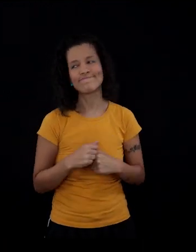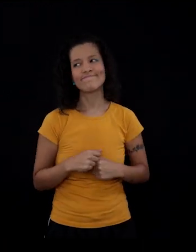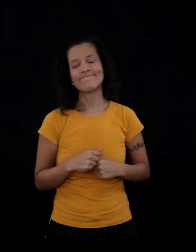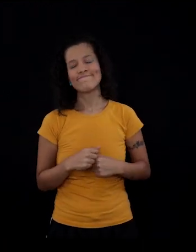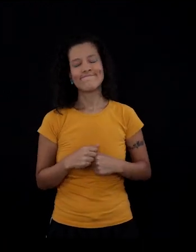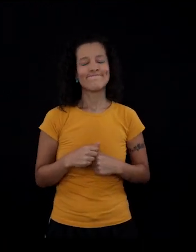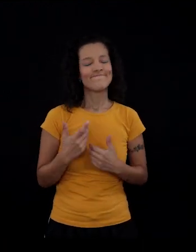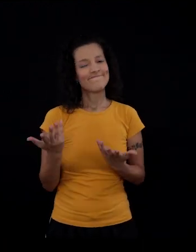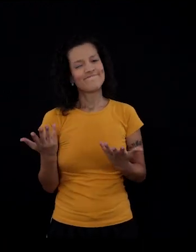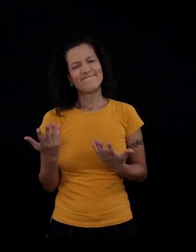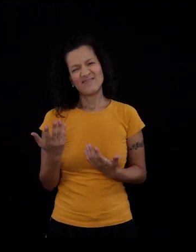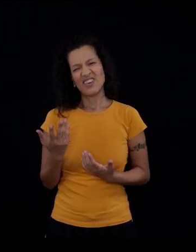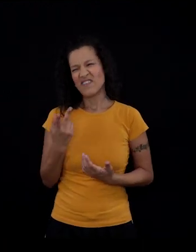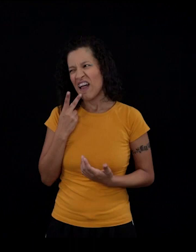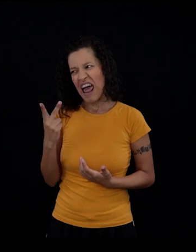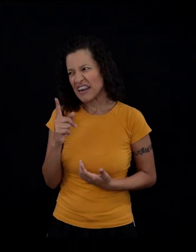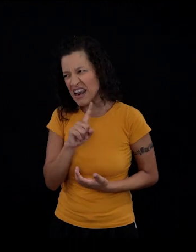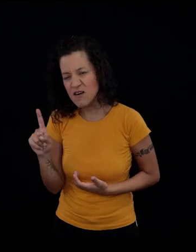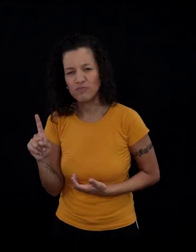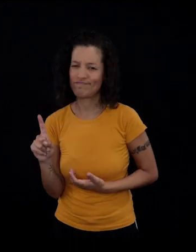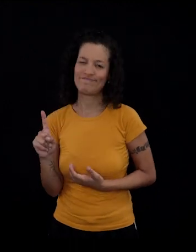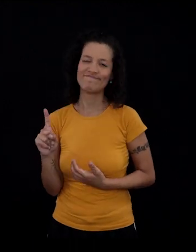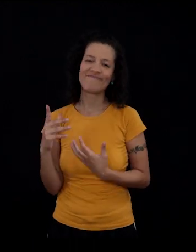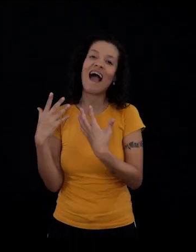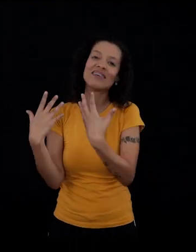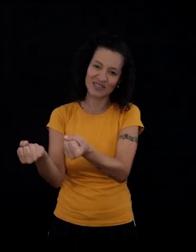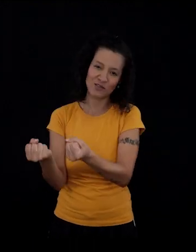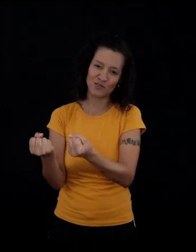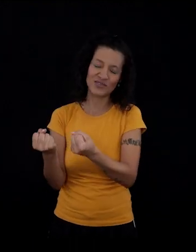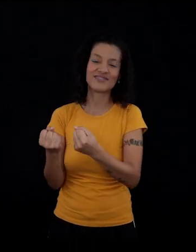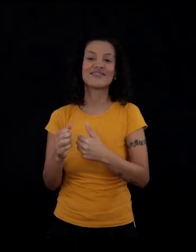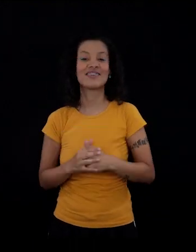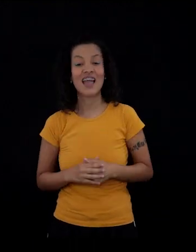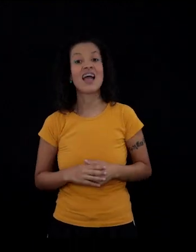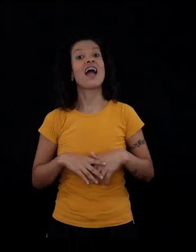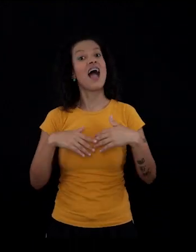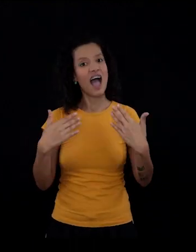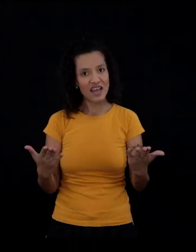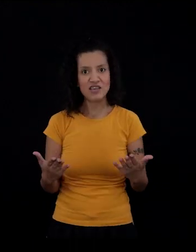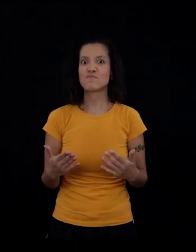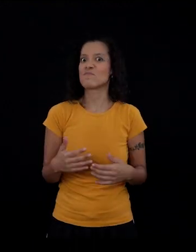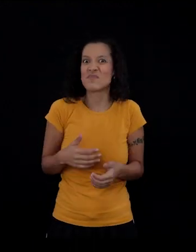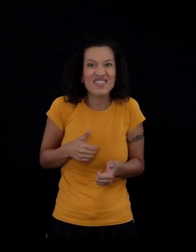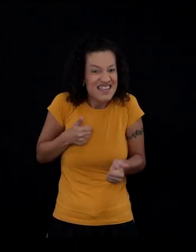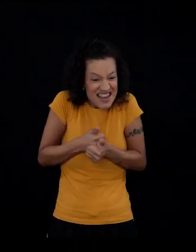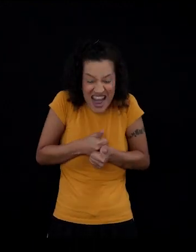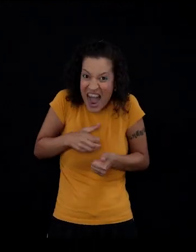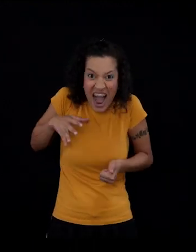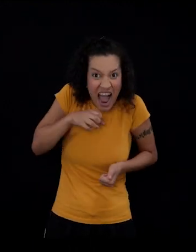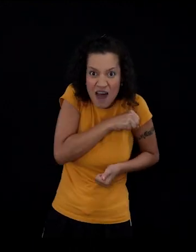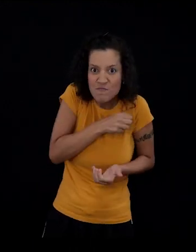Daí, não vou dizer não para ela, não tem como. E a gente fez o “Pitiú” na marra,